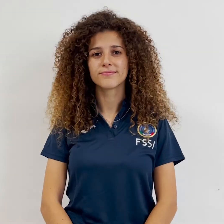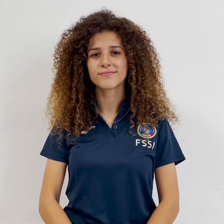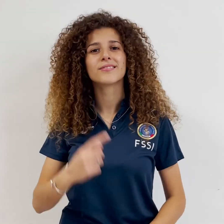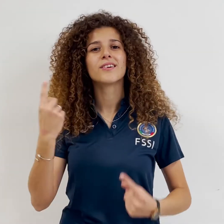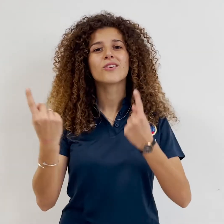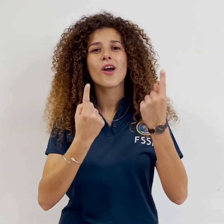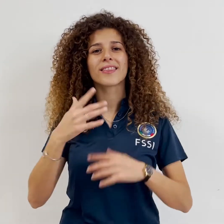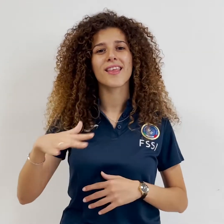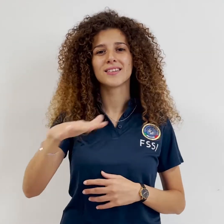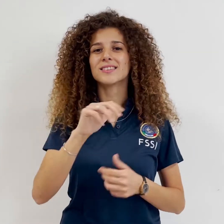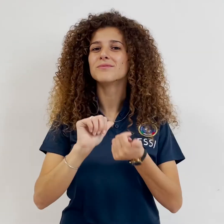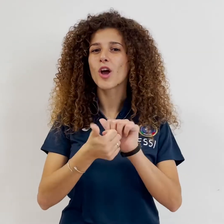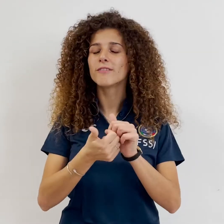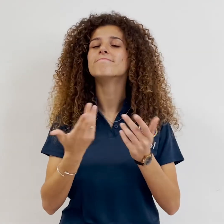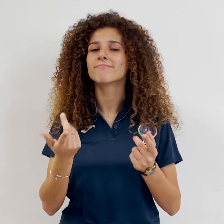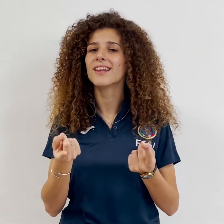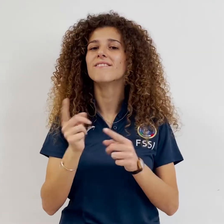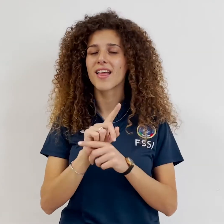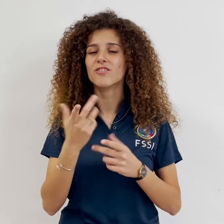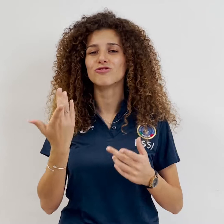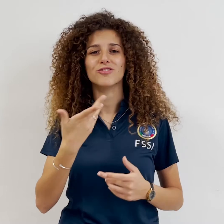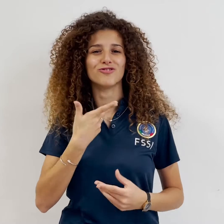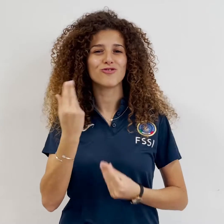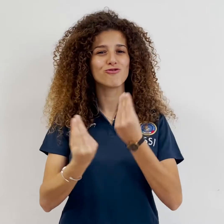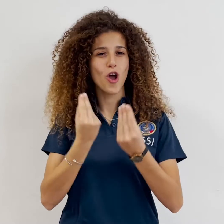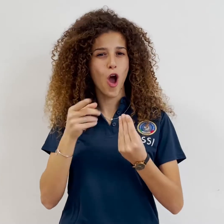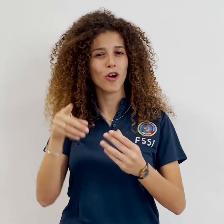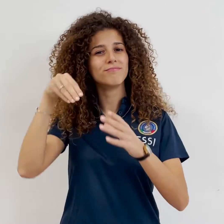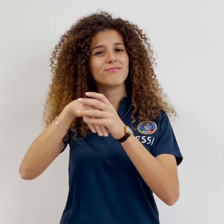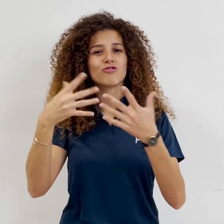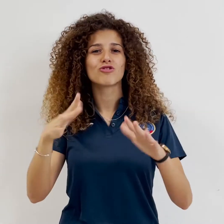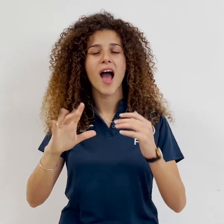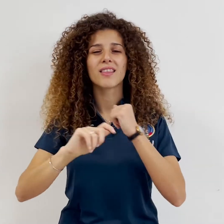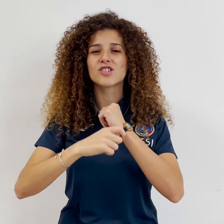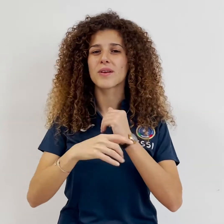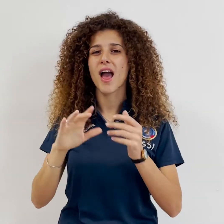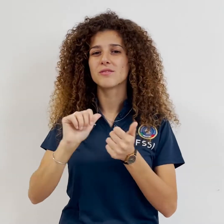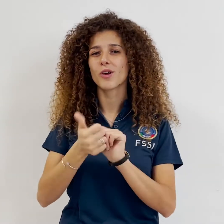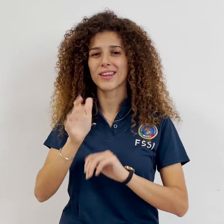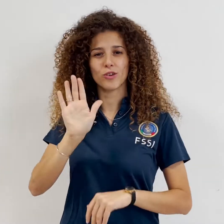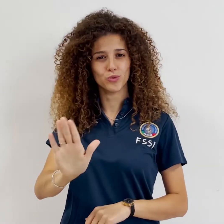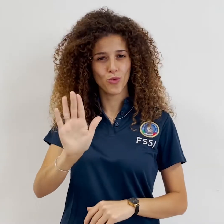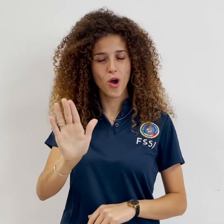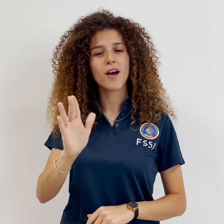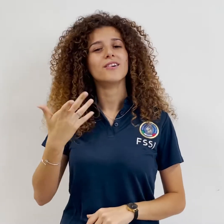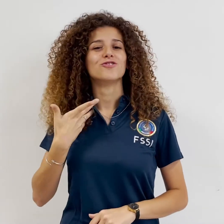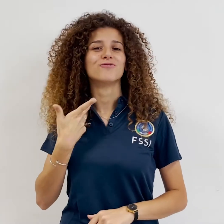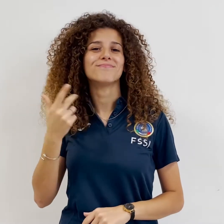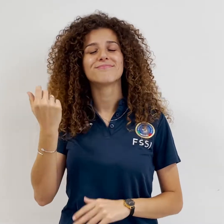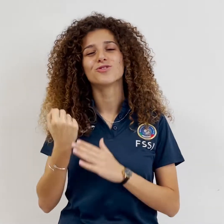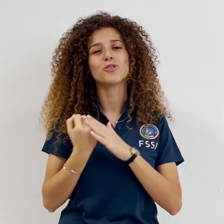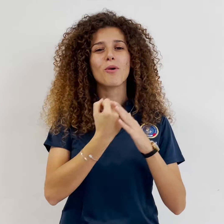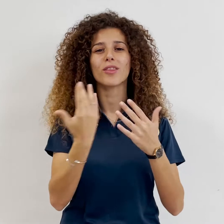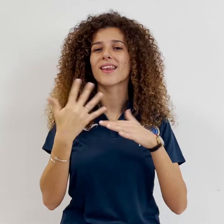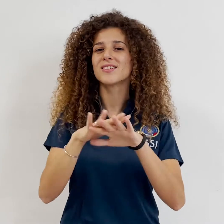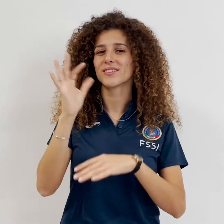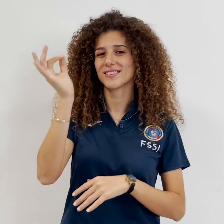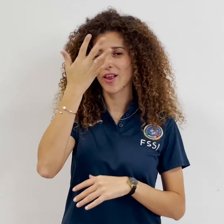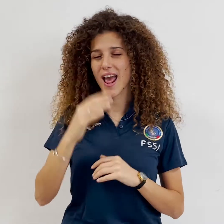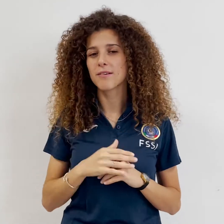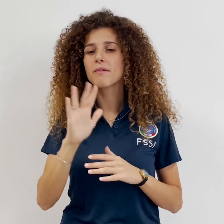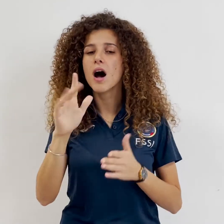In contesti sportivi, invece, dove il gioco e la disciplina sportiva sono già veicoli di integrazione straordinari, è da